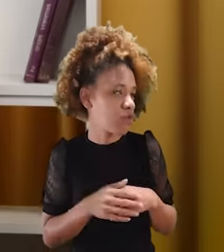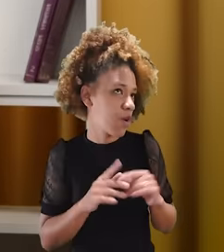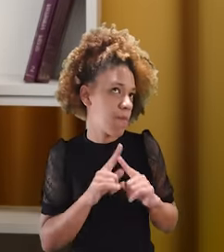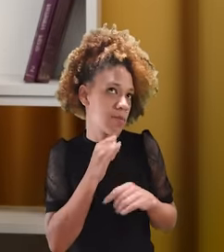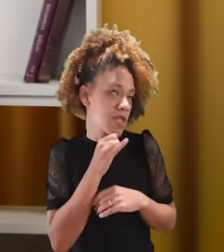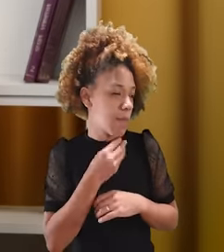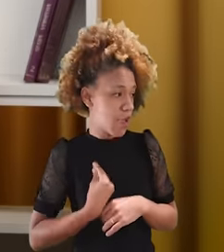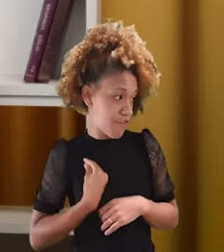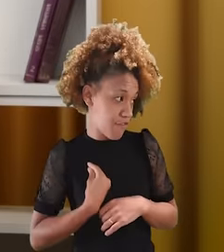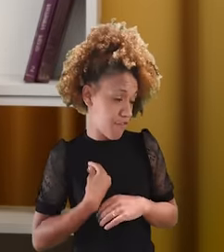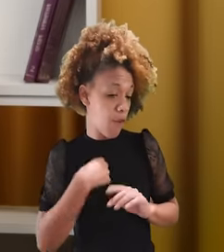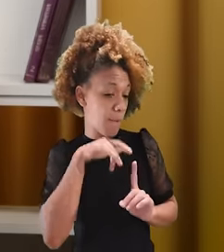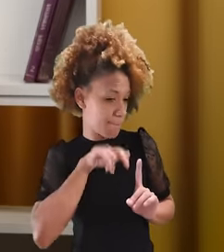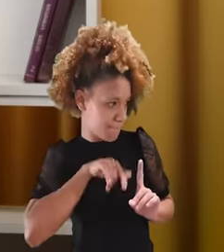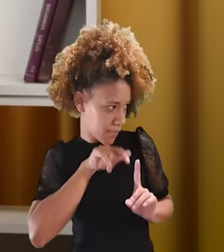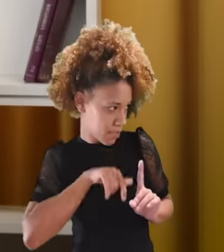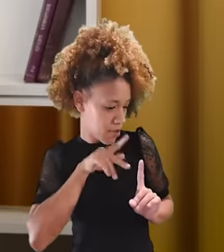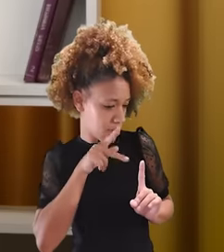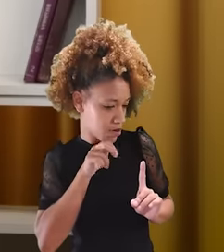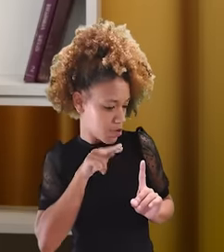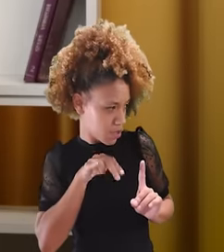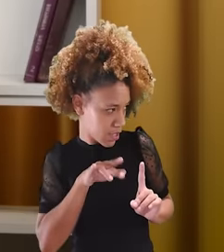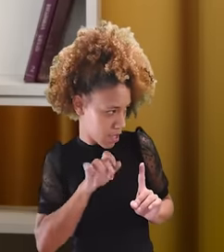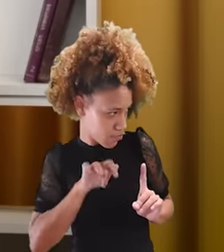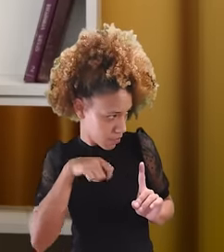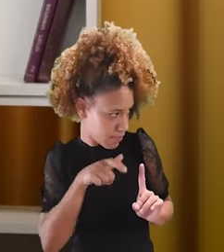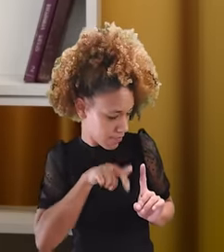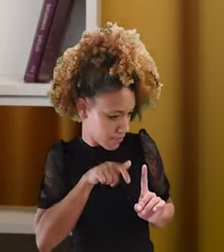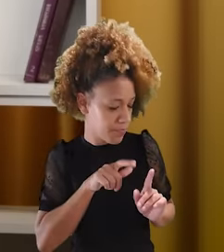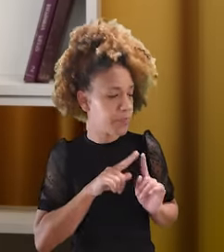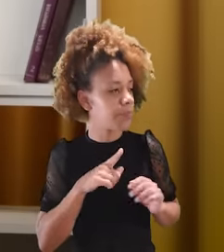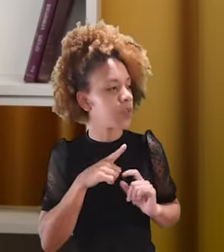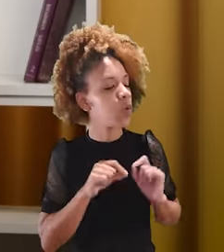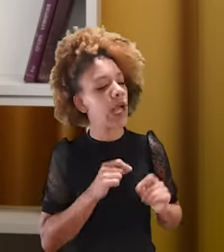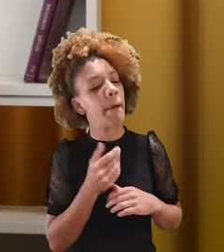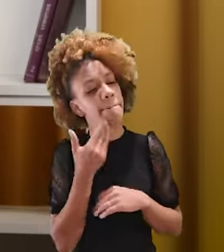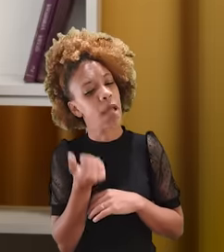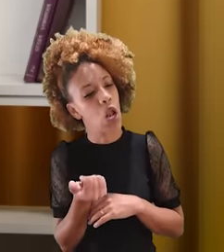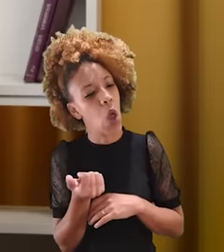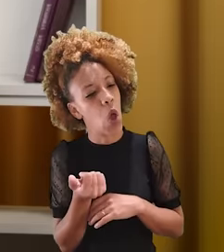vivenciam personagem existe essa coisa do tipo [ __ ] eu prefiro porque às vezes eu vejo às vezes